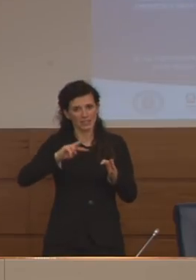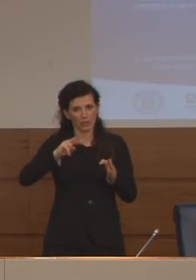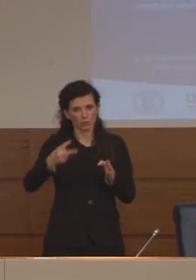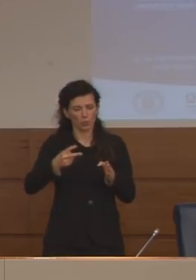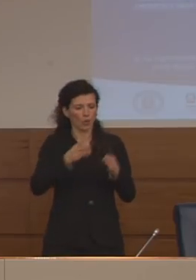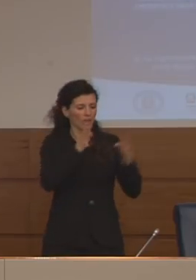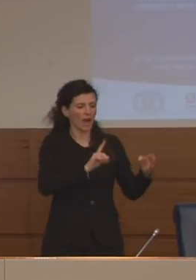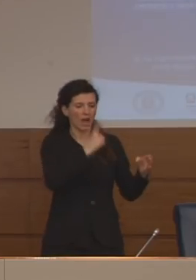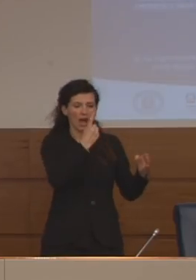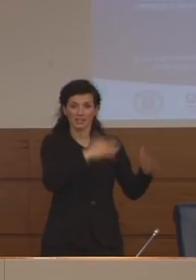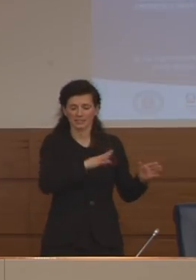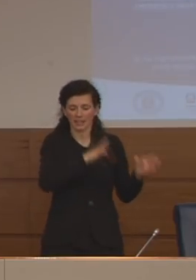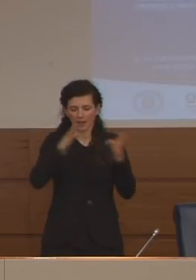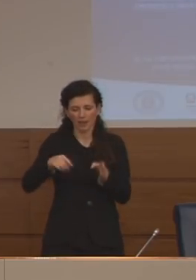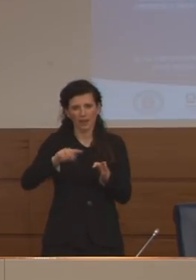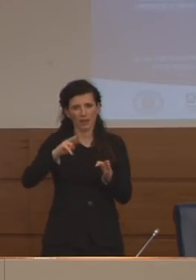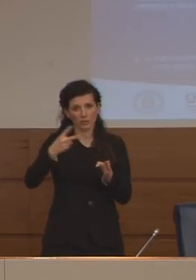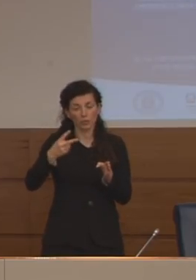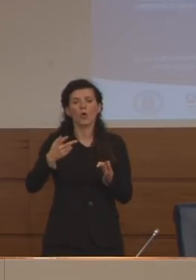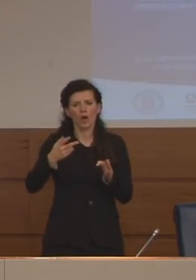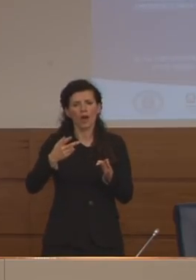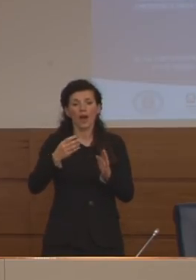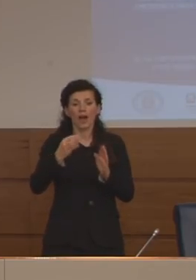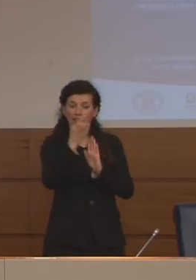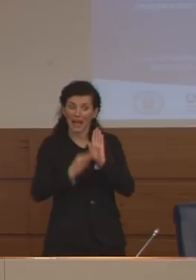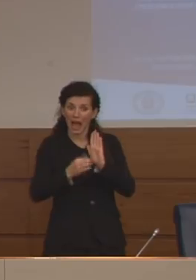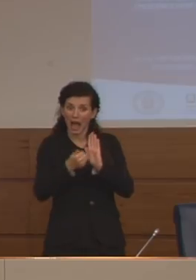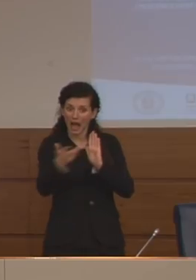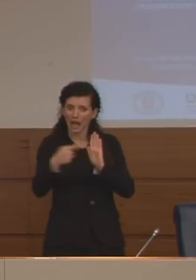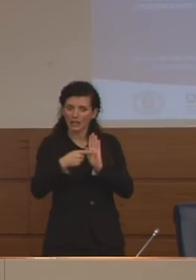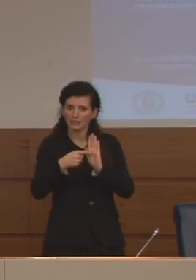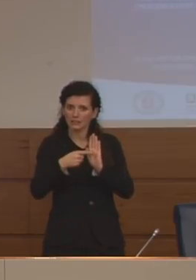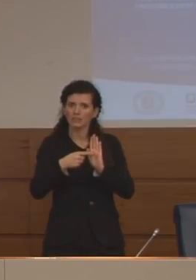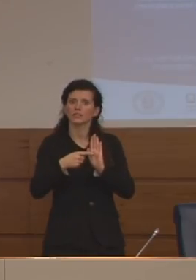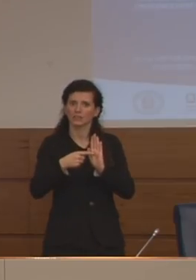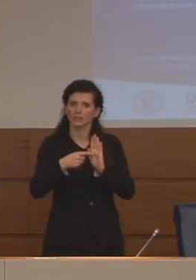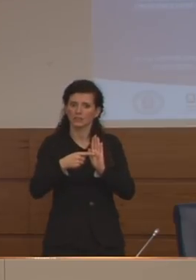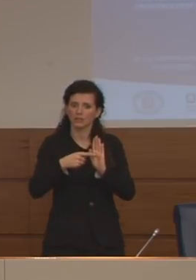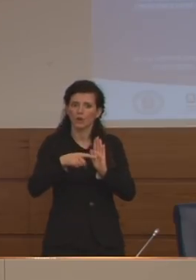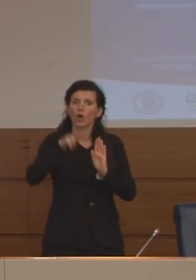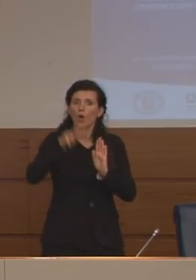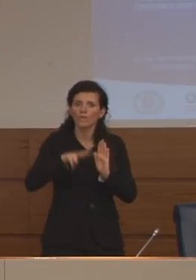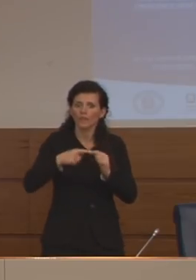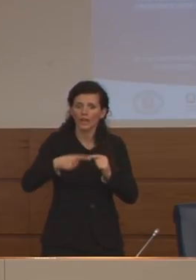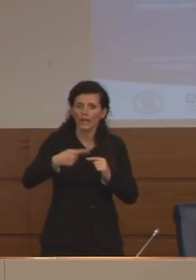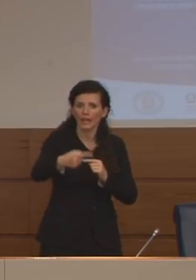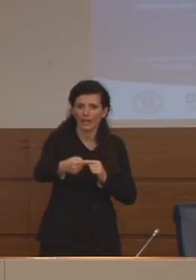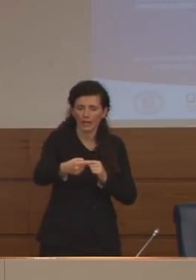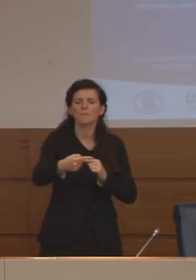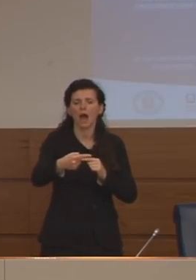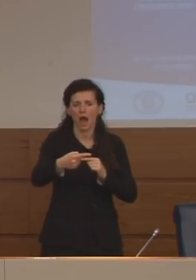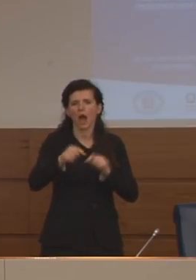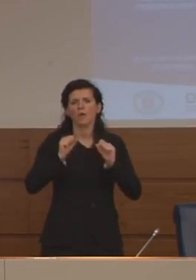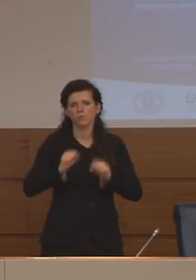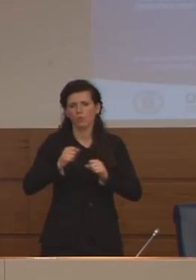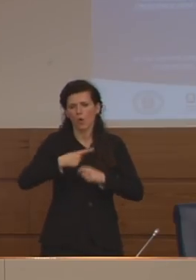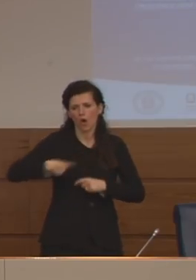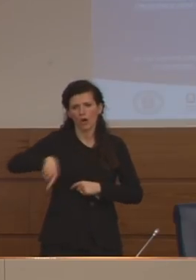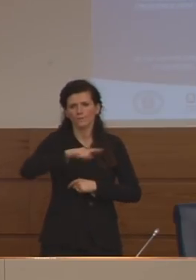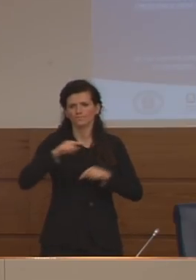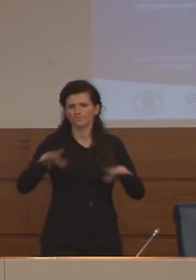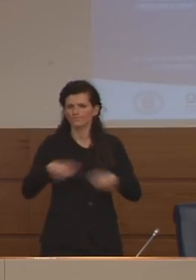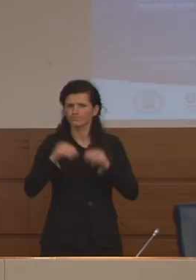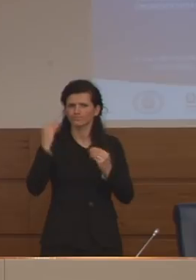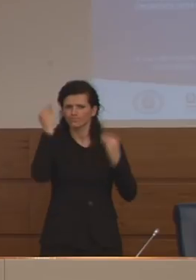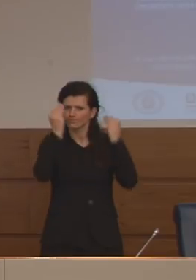perché vuol dire cominciare a riflettere su come mantenere bassa